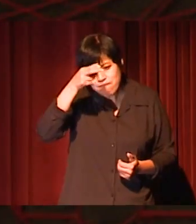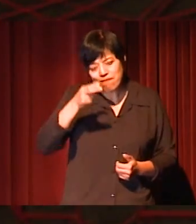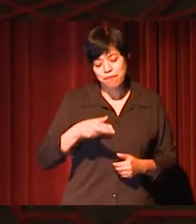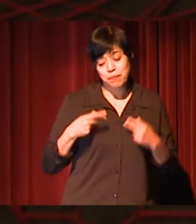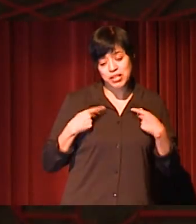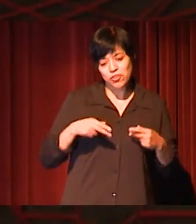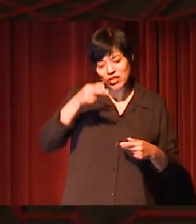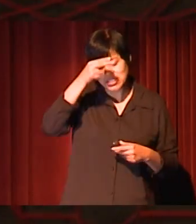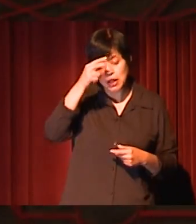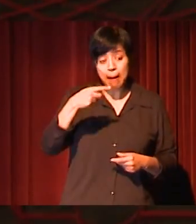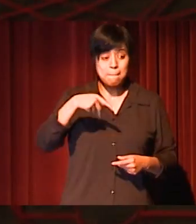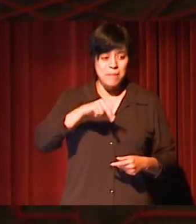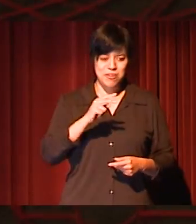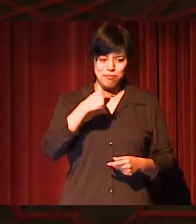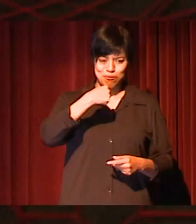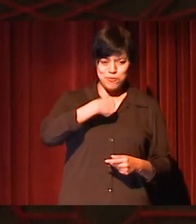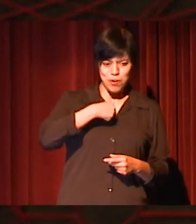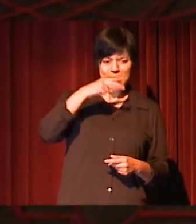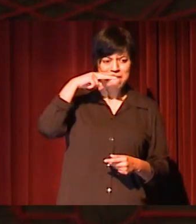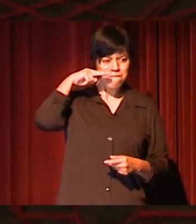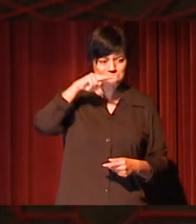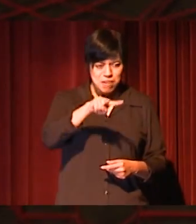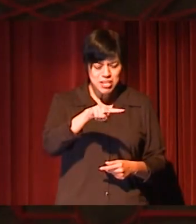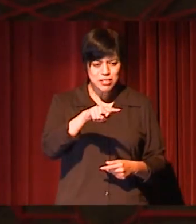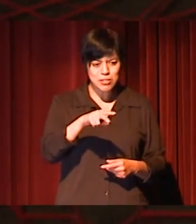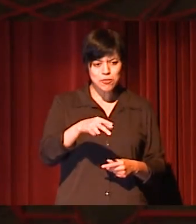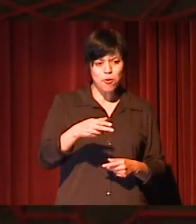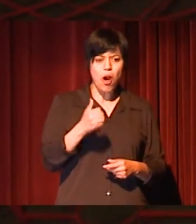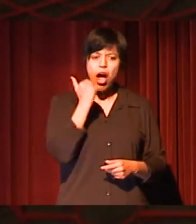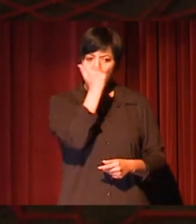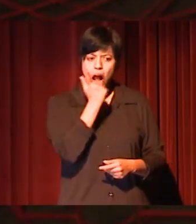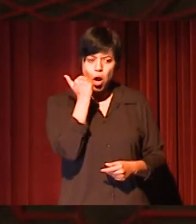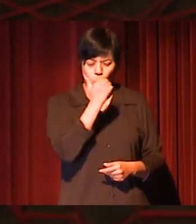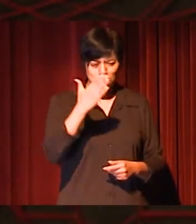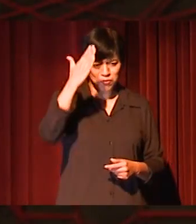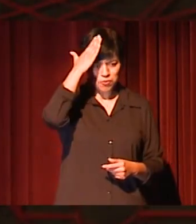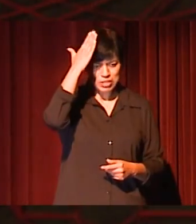Yo misma lo he visto, alumnos y alumnas líderes talentosísimos y super capaces.